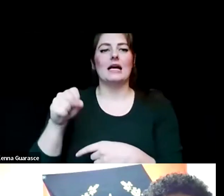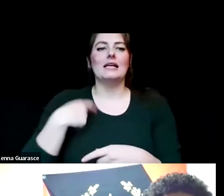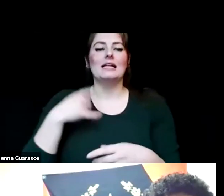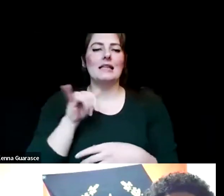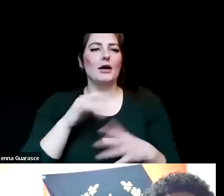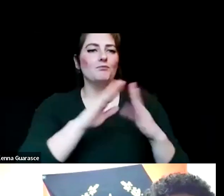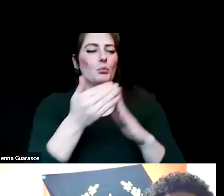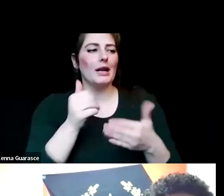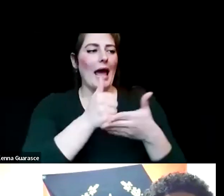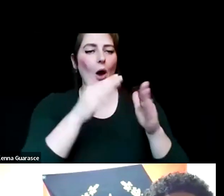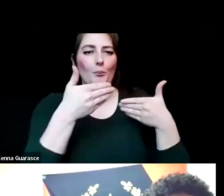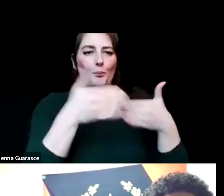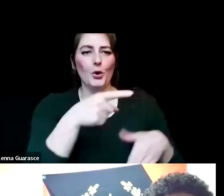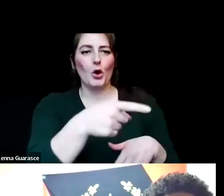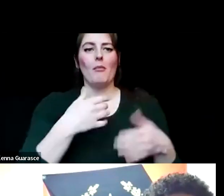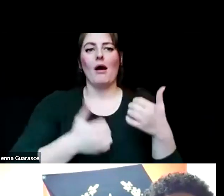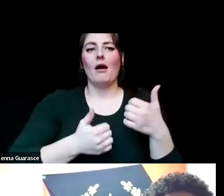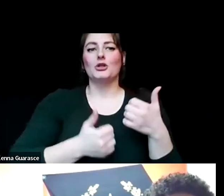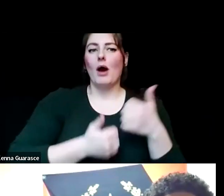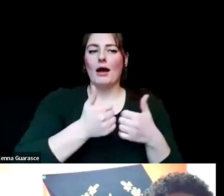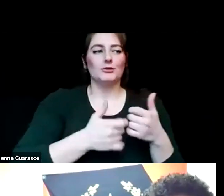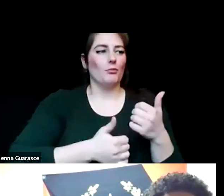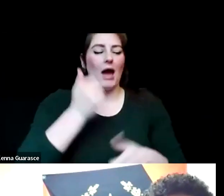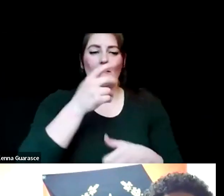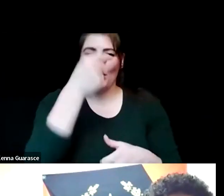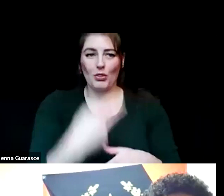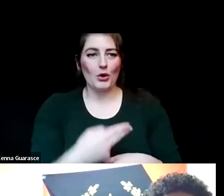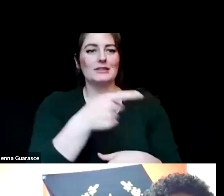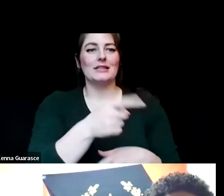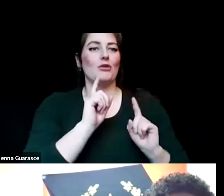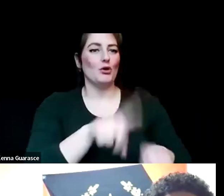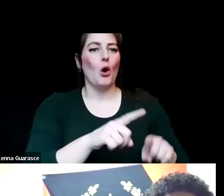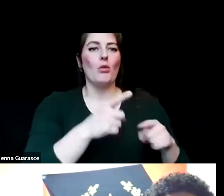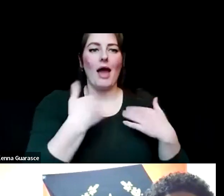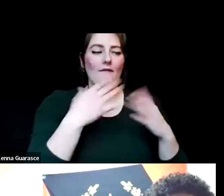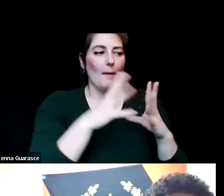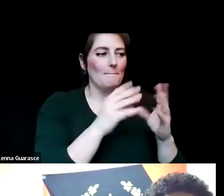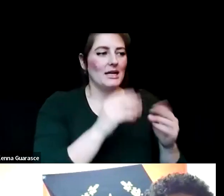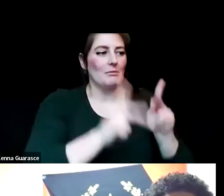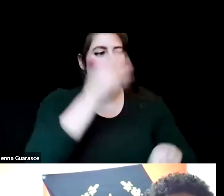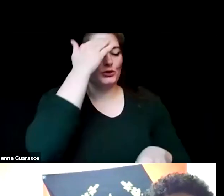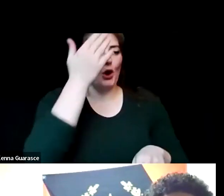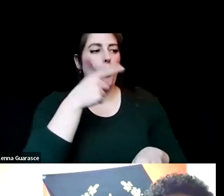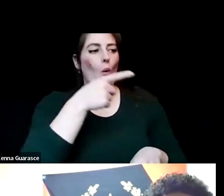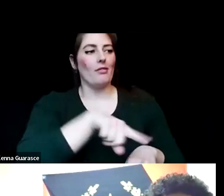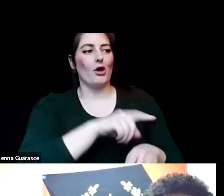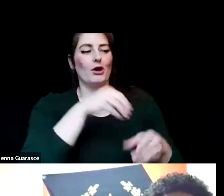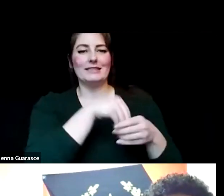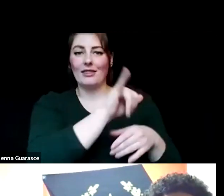Entonces, ellos se instalan allí cada jueves y la gente sabe dónde encontrarlos. Y eso es más o menos lo que esperábamos. Cuando la almirante Levine vino en el verano